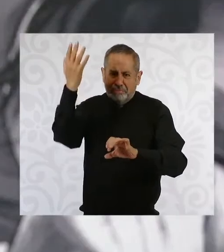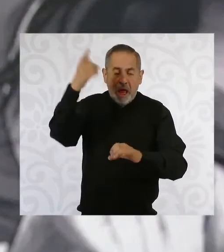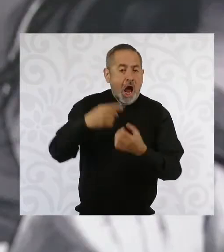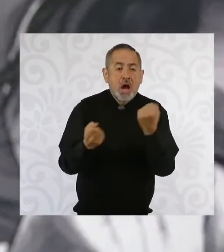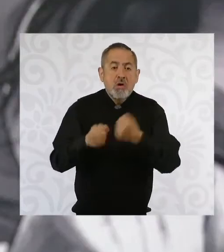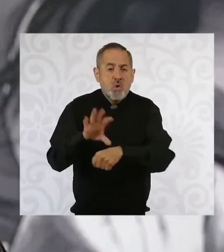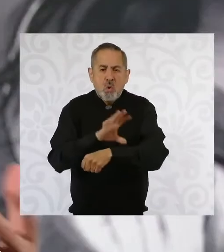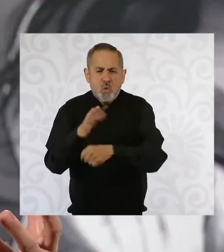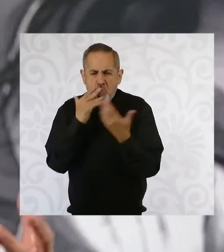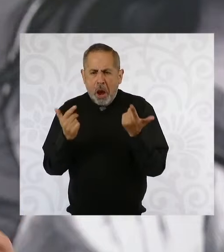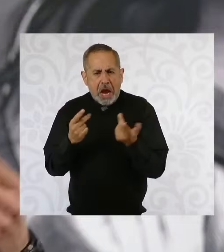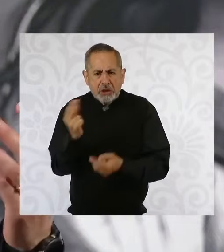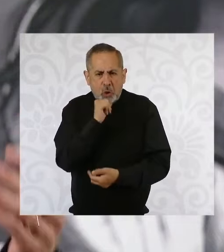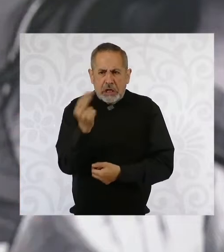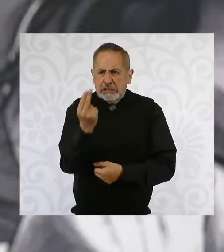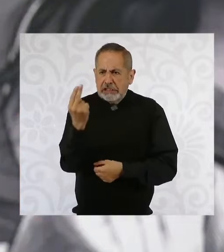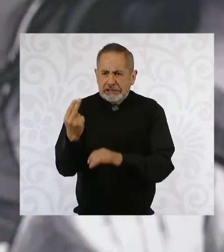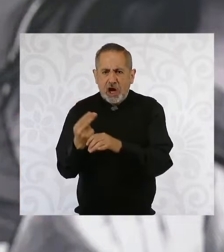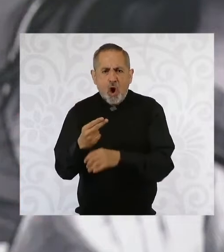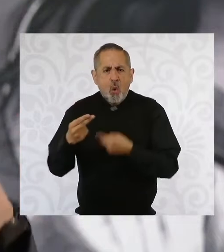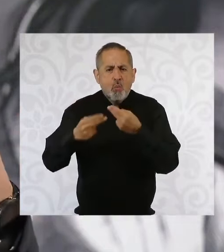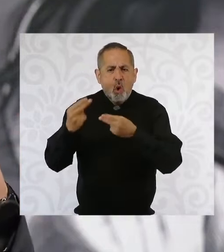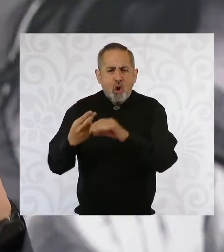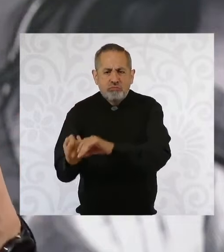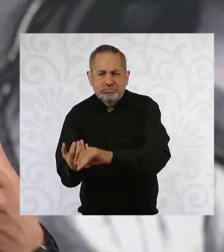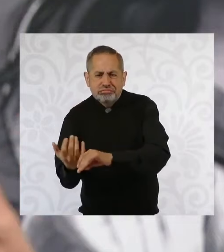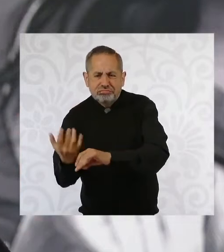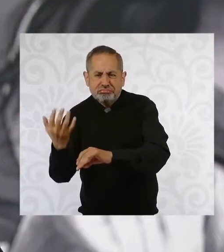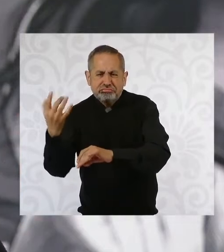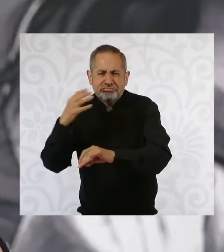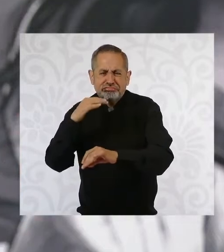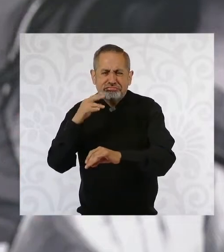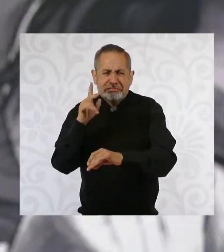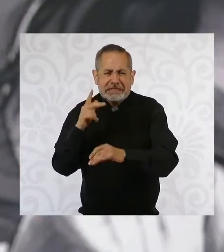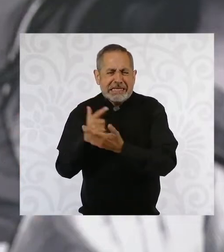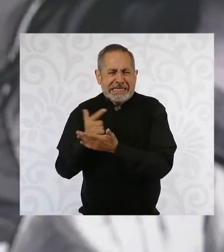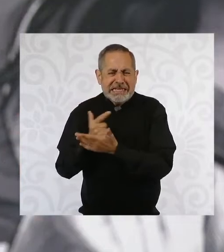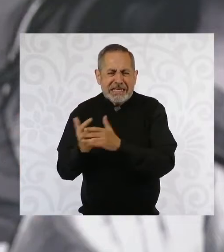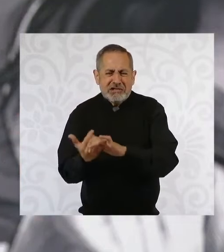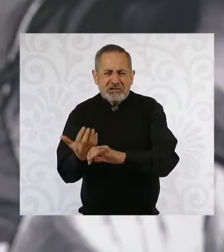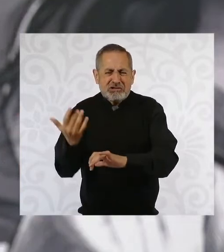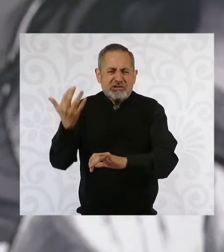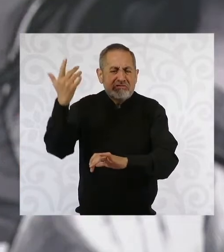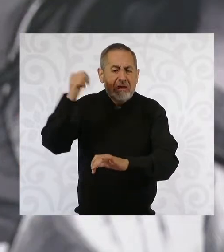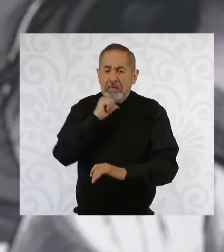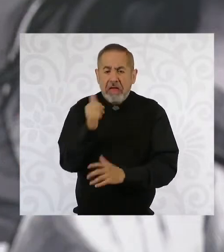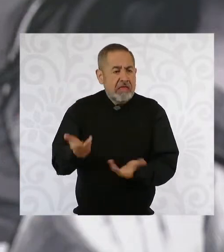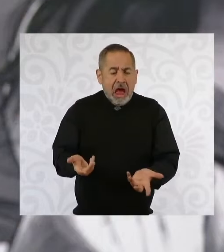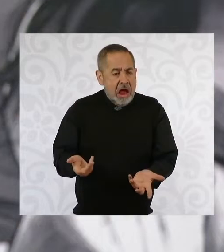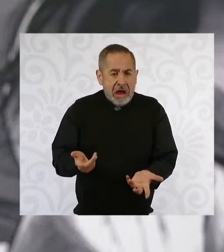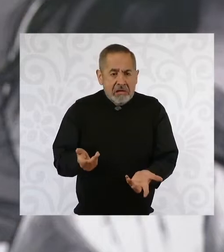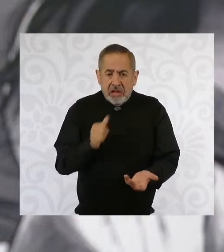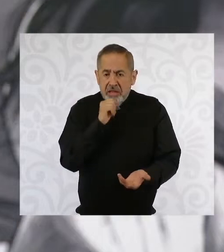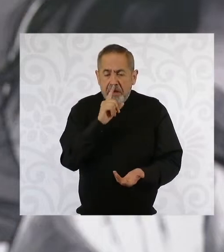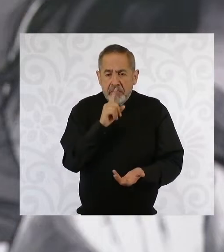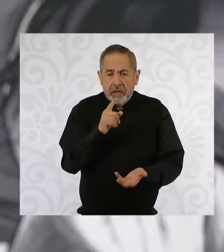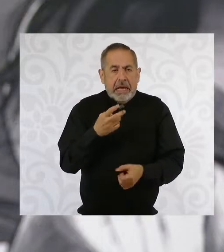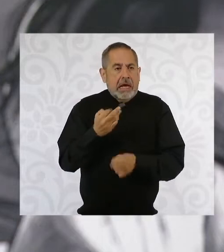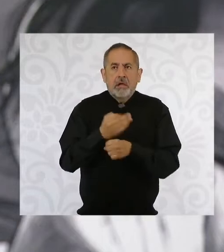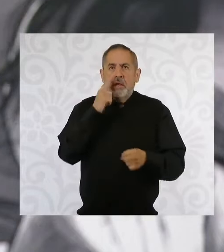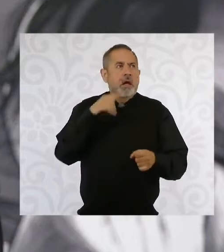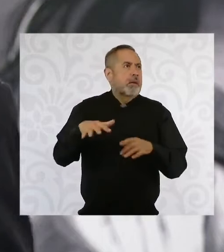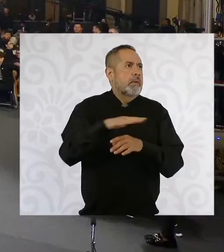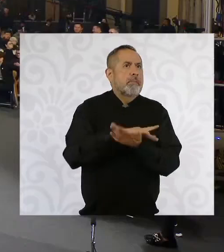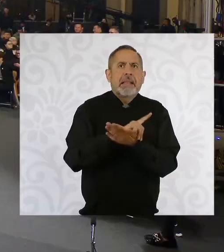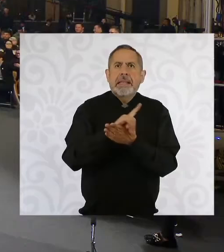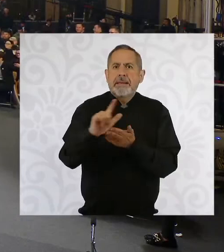no no suelta humo entonces también de manera local el beneficio es muy evidente muy bien